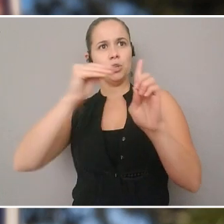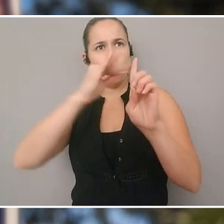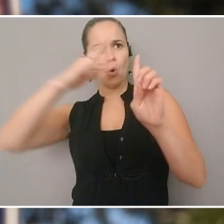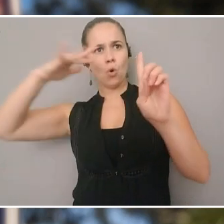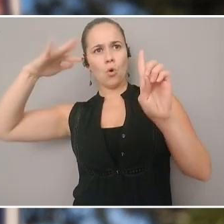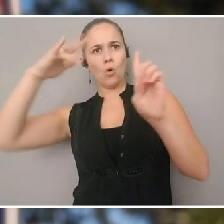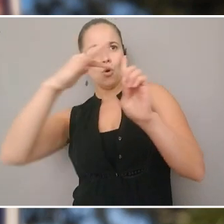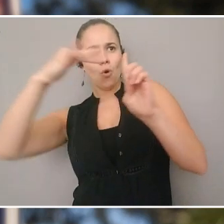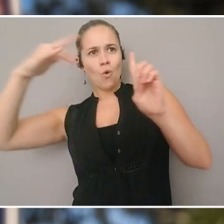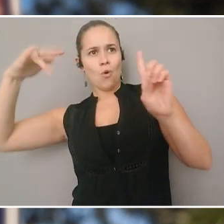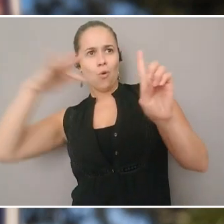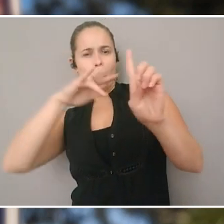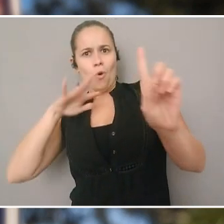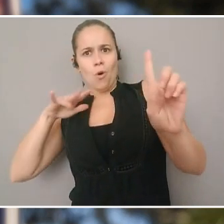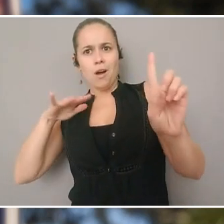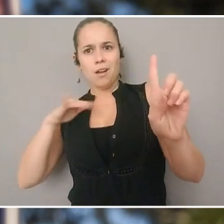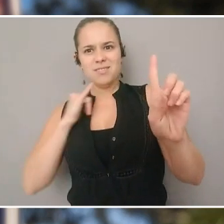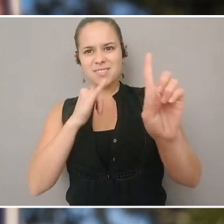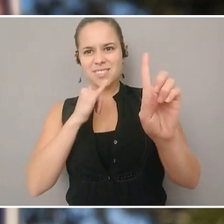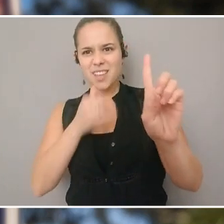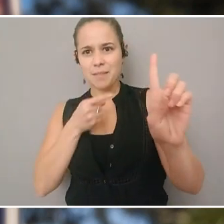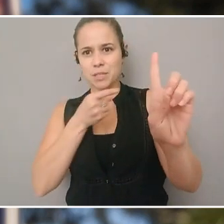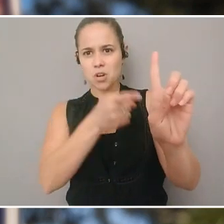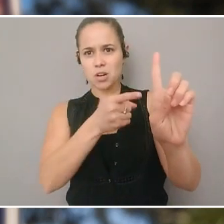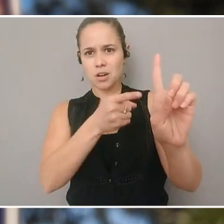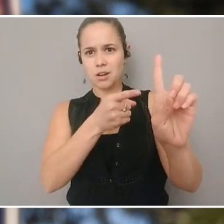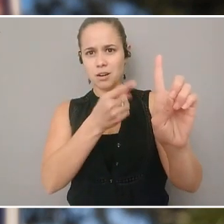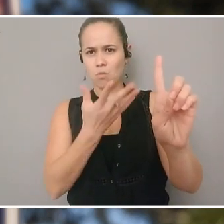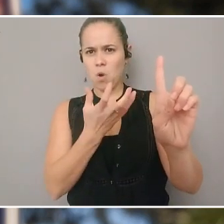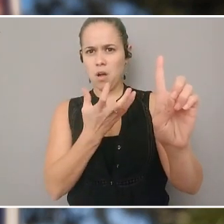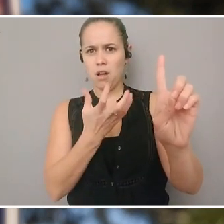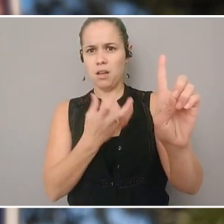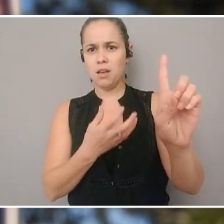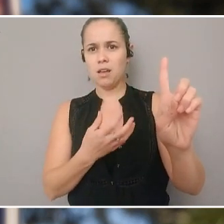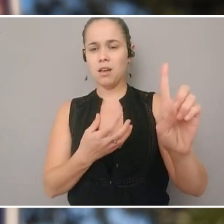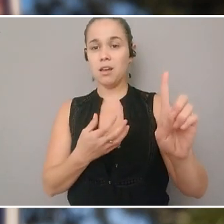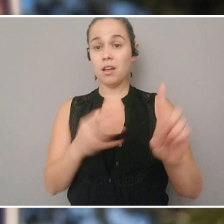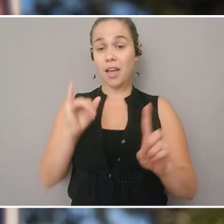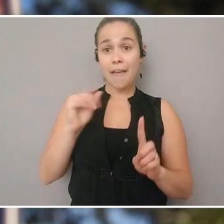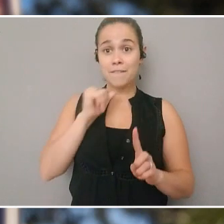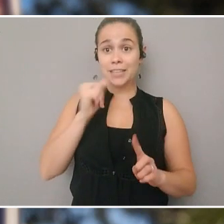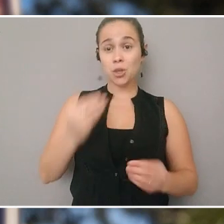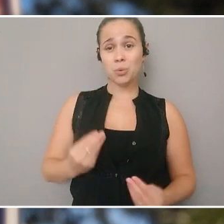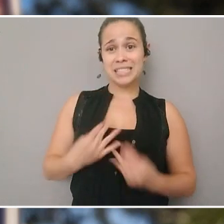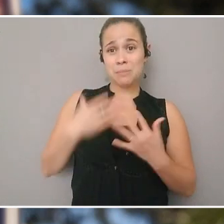ser cuando entro en una habitación como lo hace